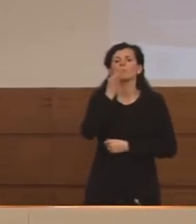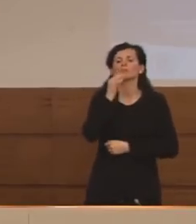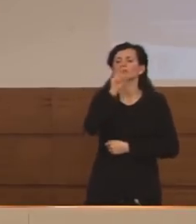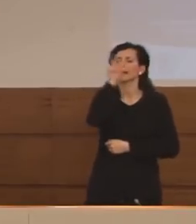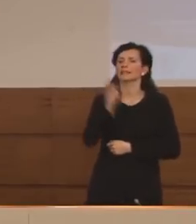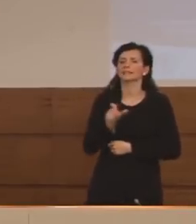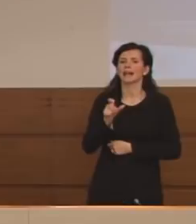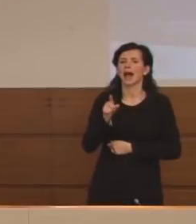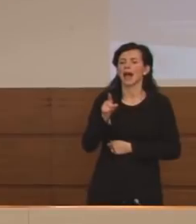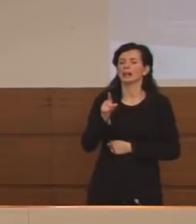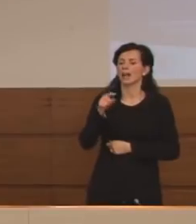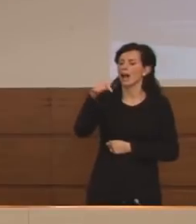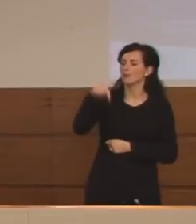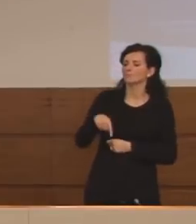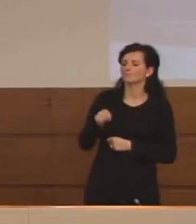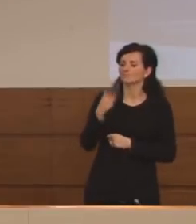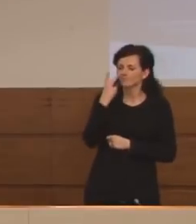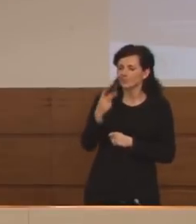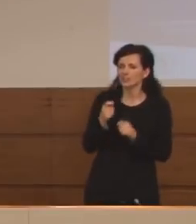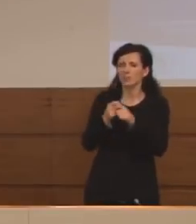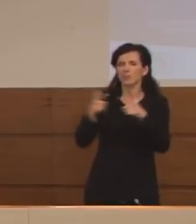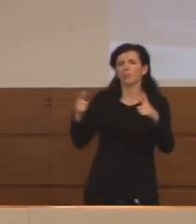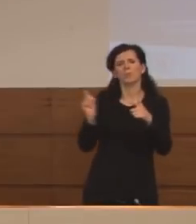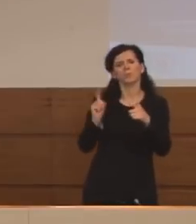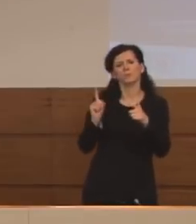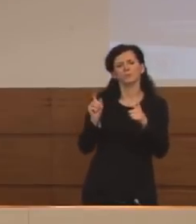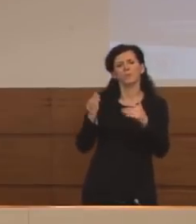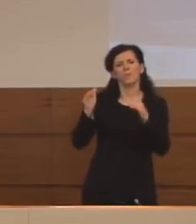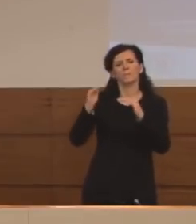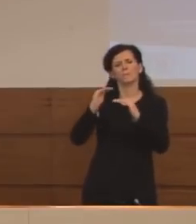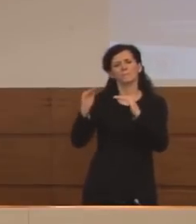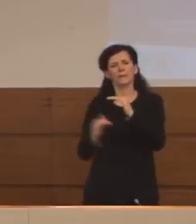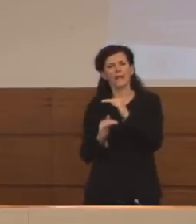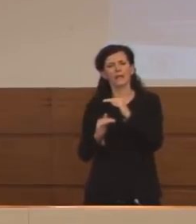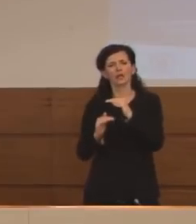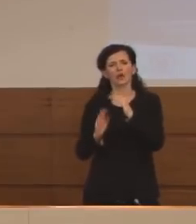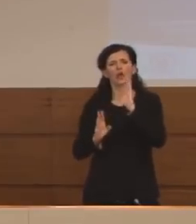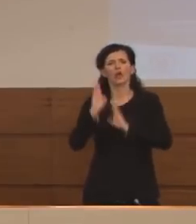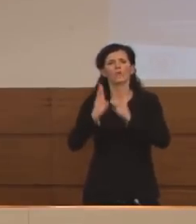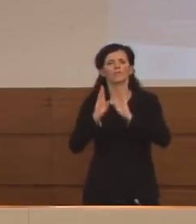sia più facile aprire in un'area rispetto ad un'area in cui invece l'inceidenza è alta.